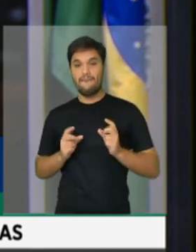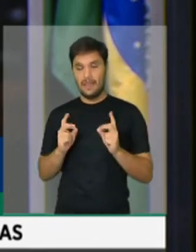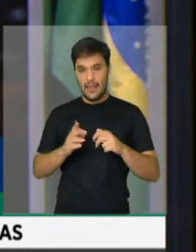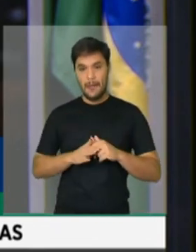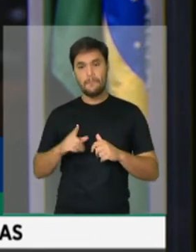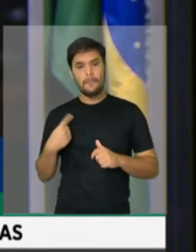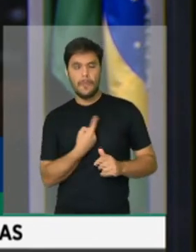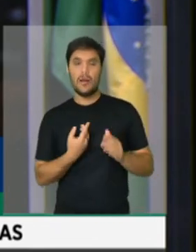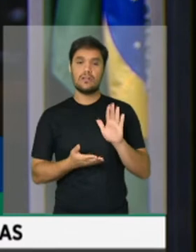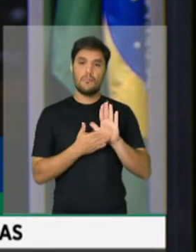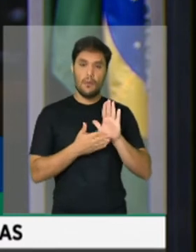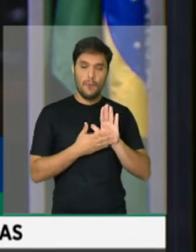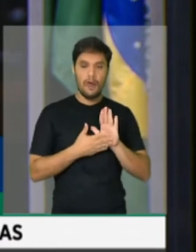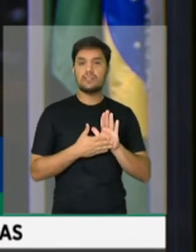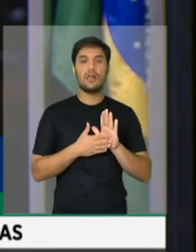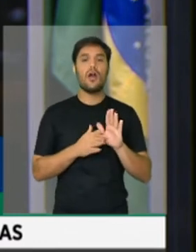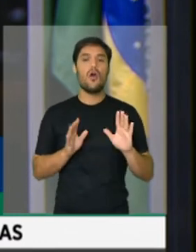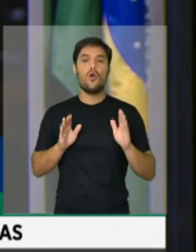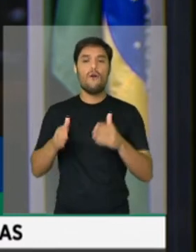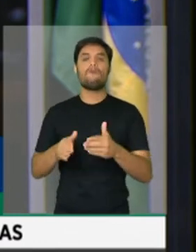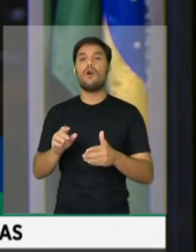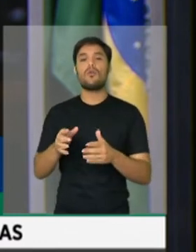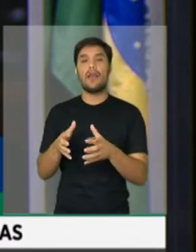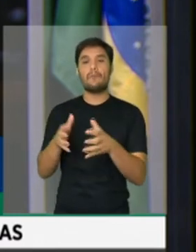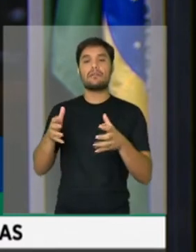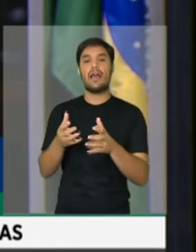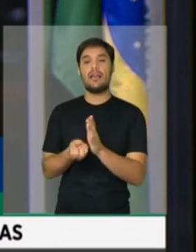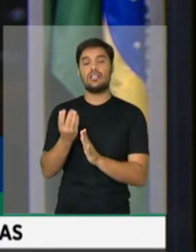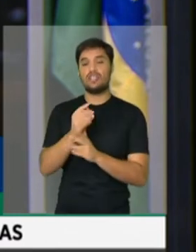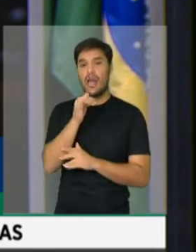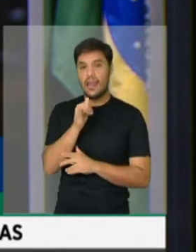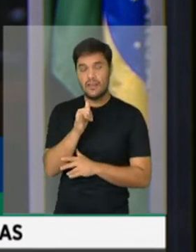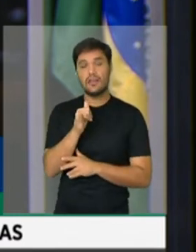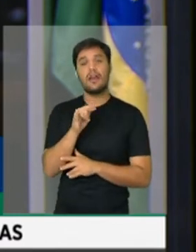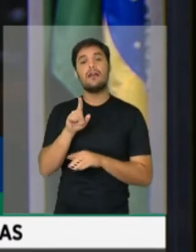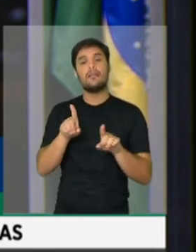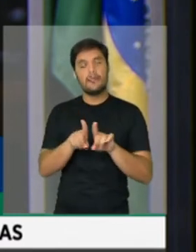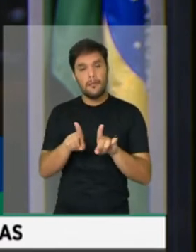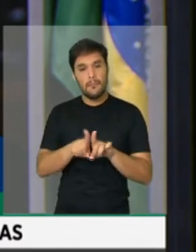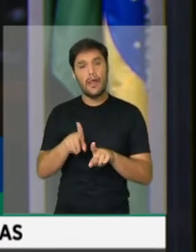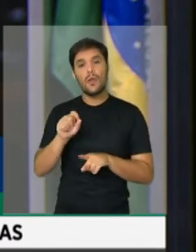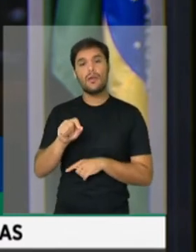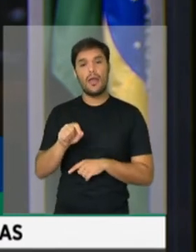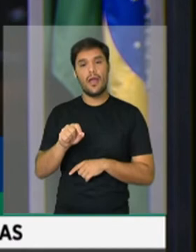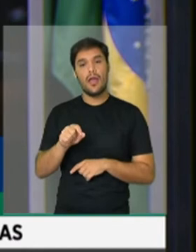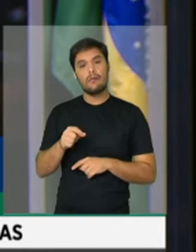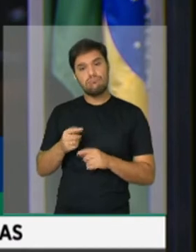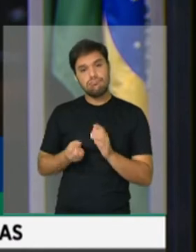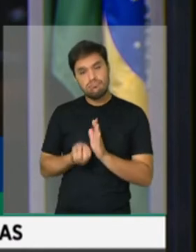AINDA NÃO TER MIGRADO PARA O REGISTRO ADMINISTRO COTAS. CONSIDERANDO A NECESSIDADE DE CONFERIR MAIOR SEGURANÇA ENERGÉTICA DO CENÁRIO DE TRANSIÇÃO DECORRENTE DA